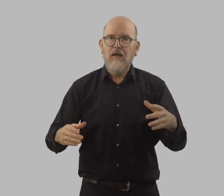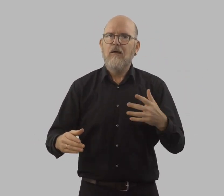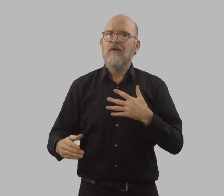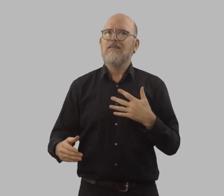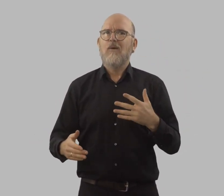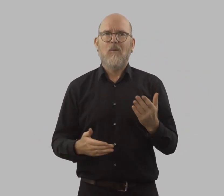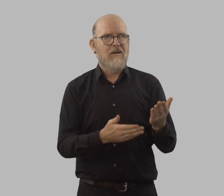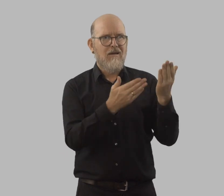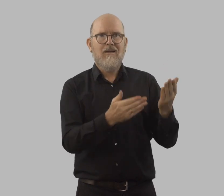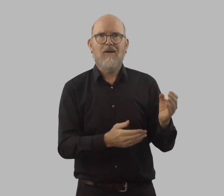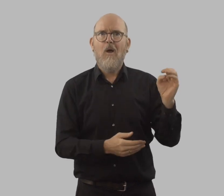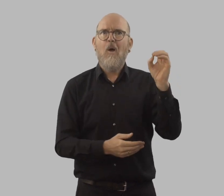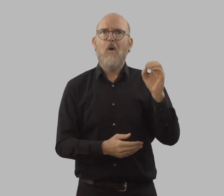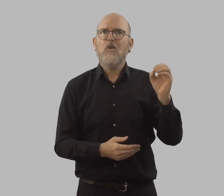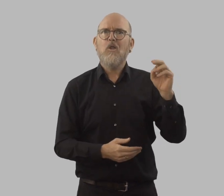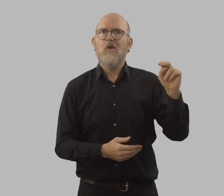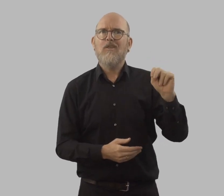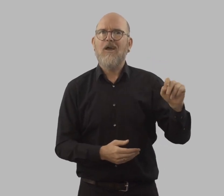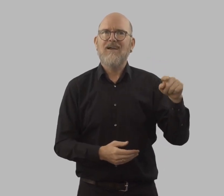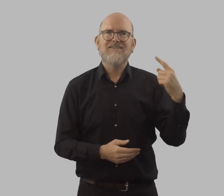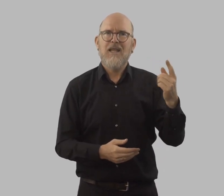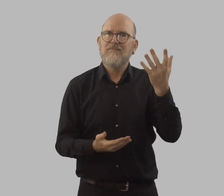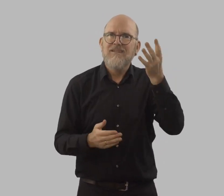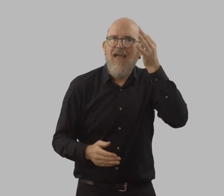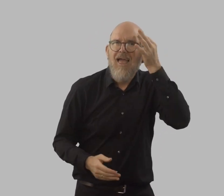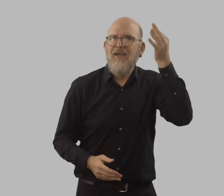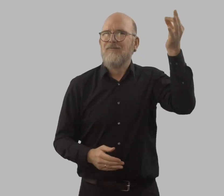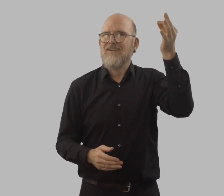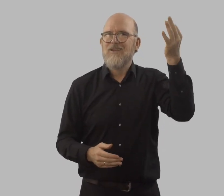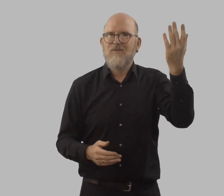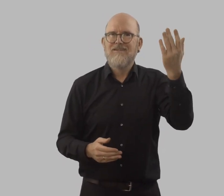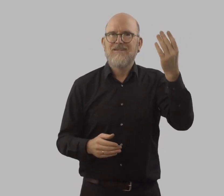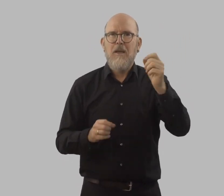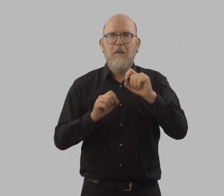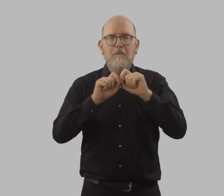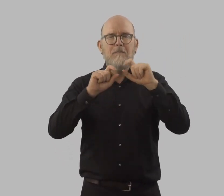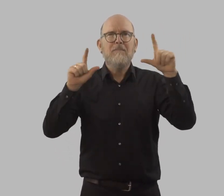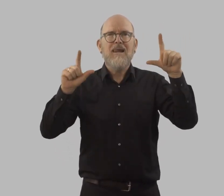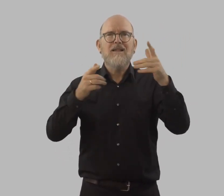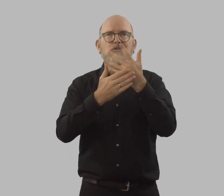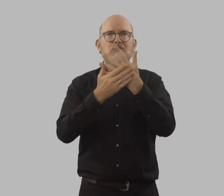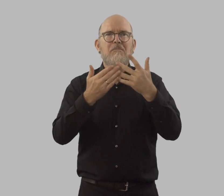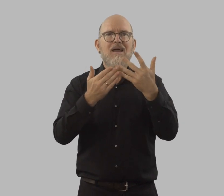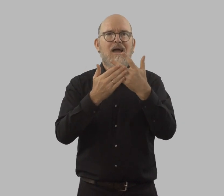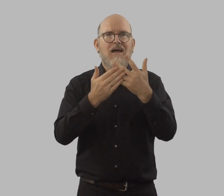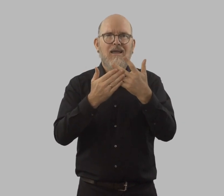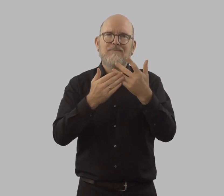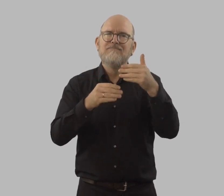Doch vor allem war Otto Neurath der Erfinder einer neuen Bildsprache,